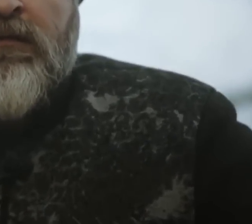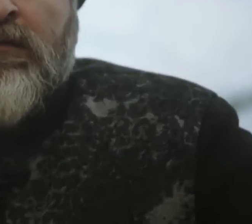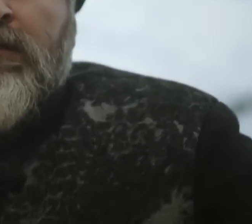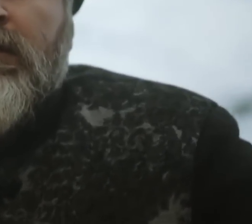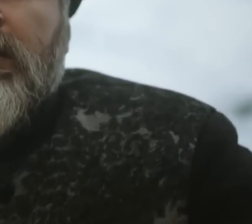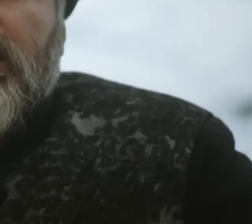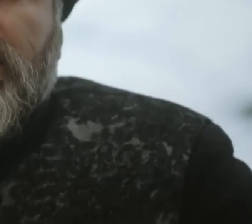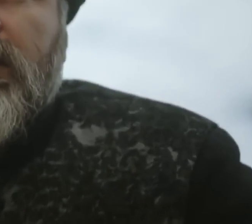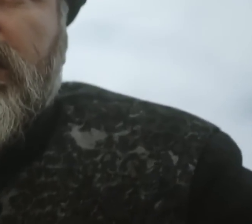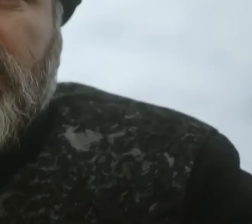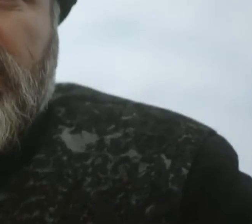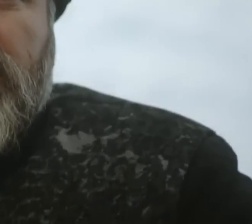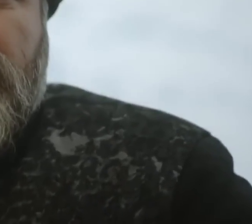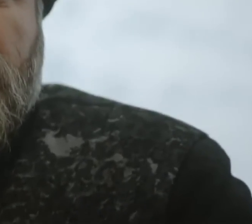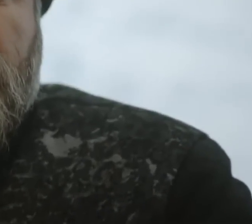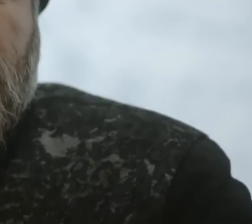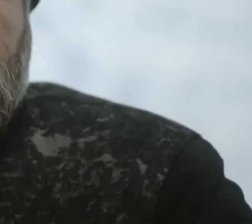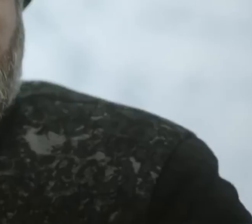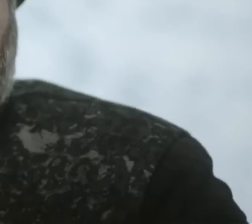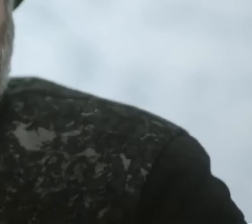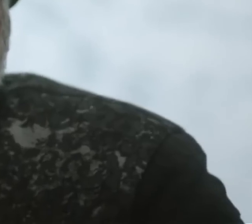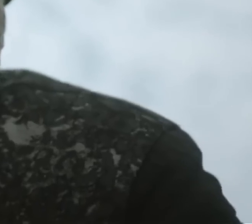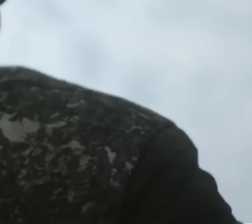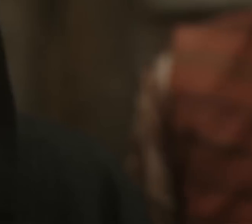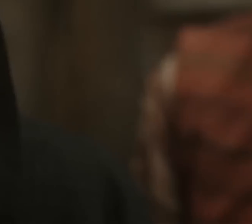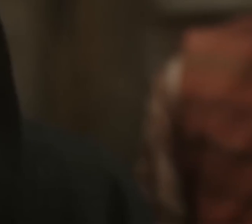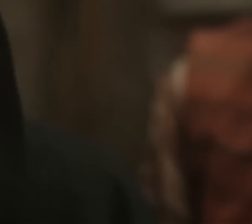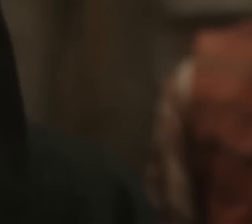(Müzik - Gerilim)